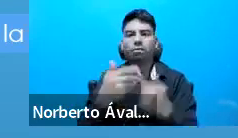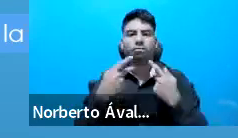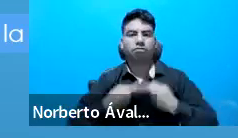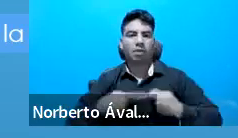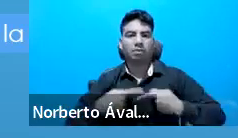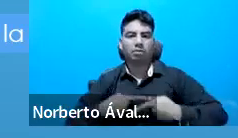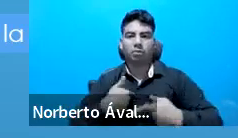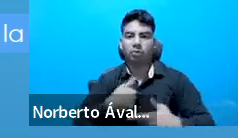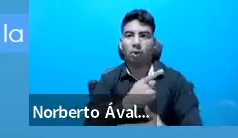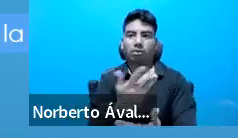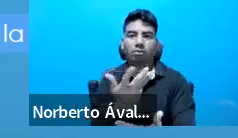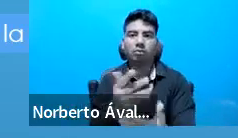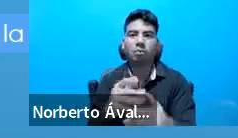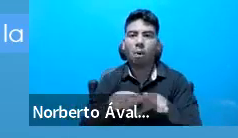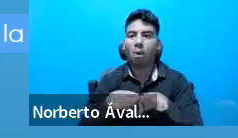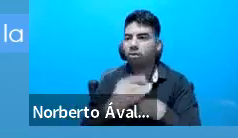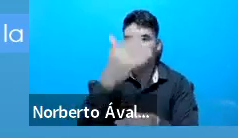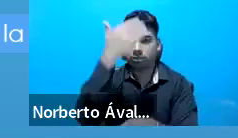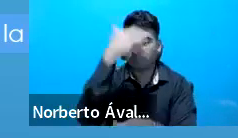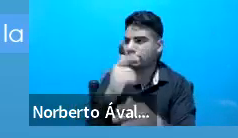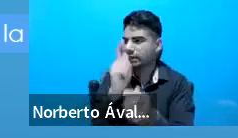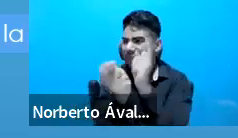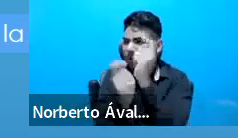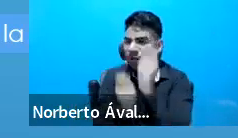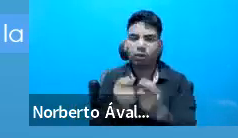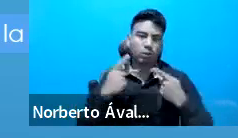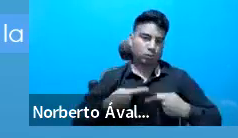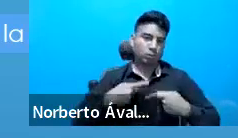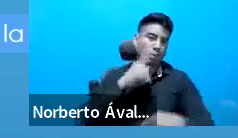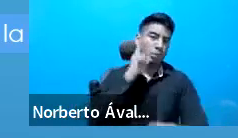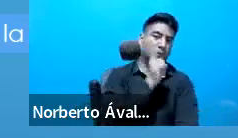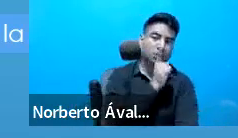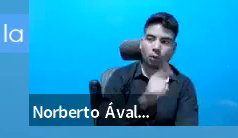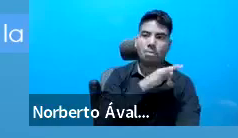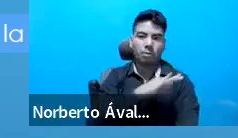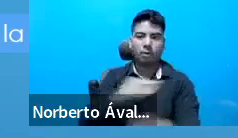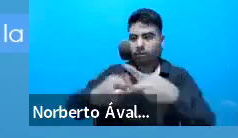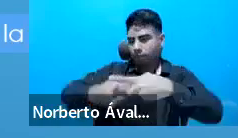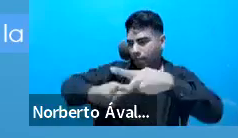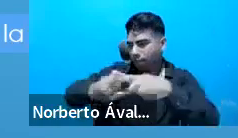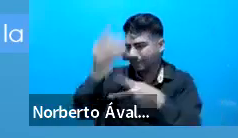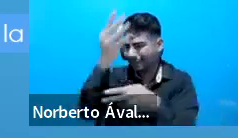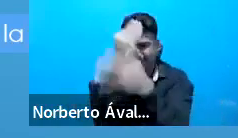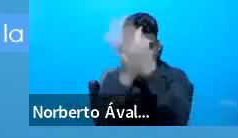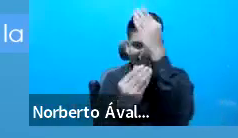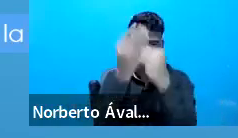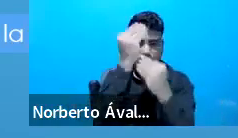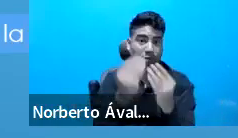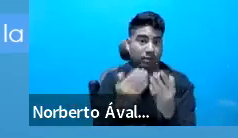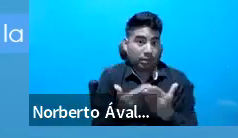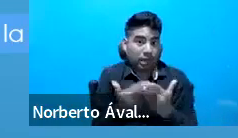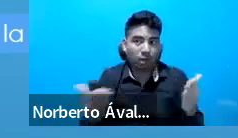a considerar como una forma para que las personas puedan accede al conocimiento hasta Actualmente, ella empieza a nivel